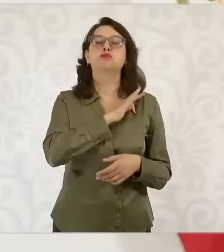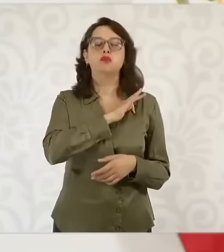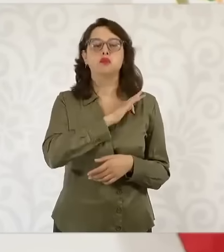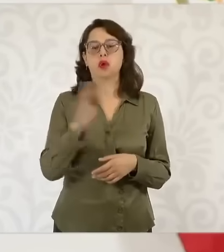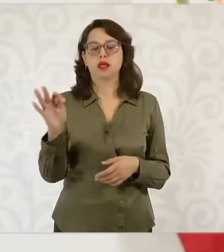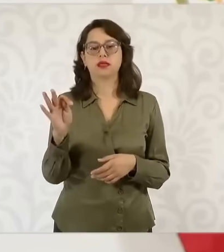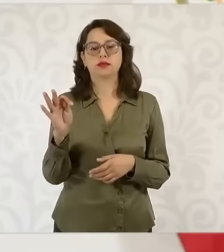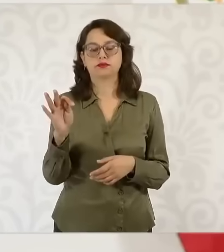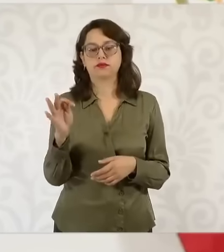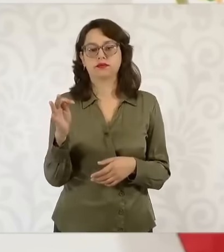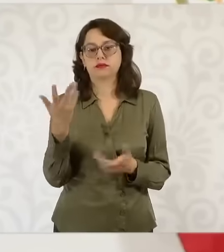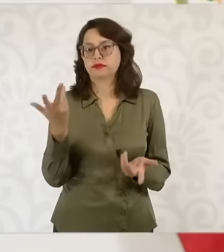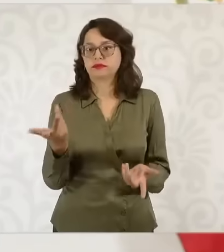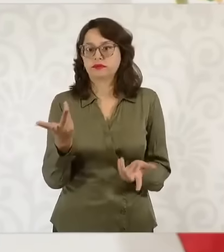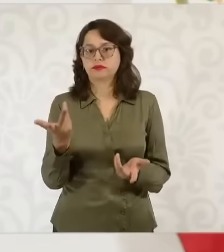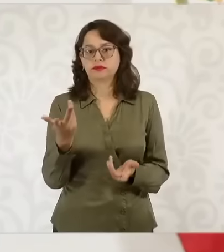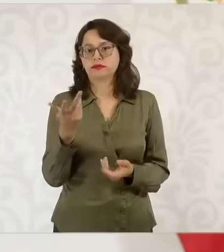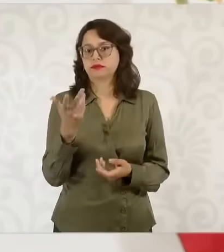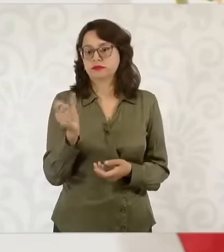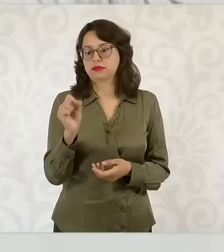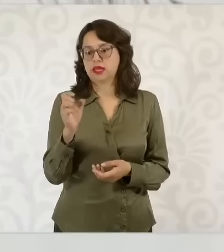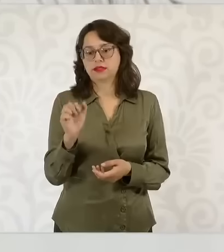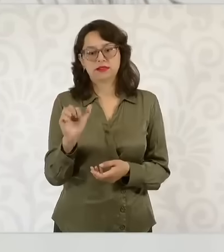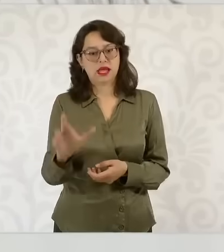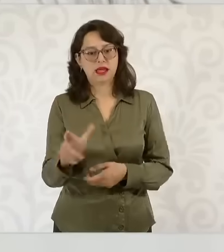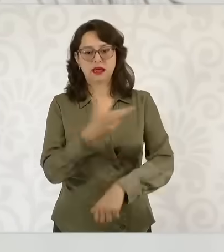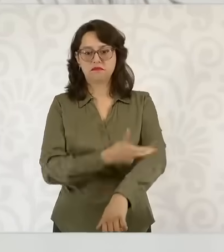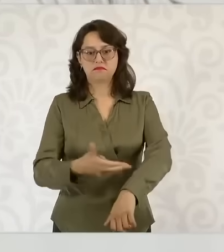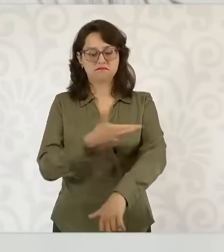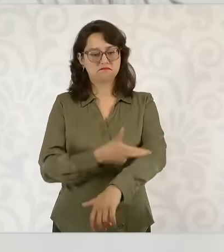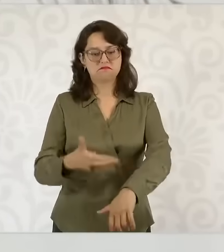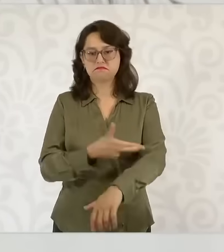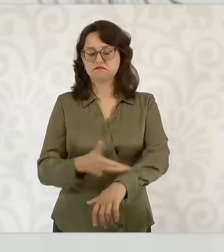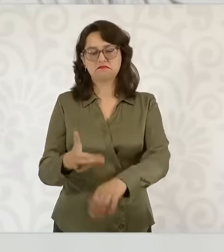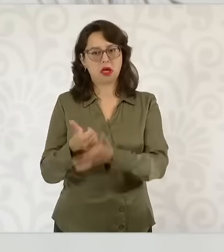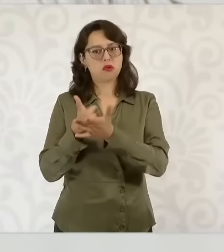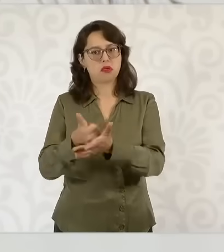y la Secretaría de Energía está abriendo pues todos los mecanismos para que eso sea posible.